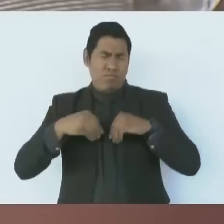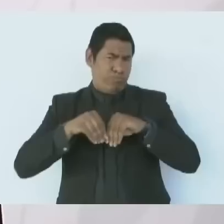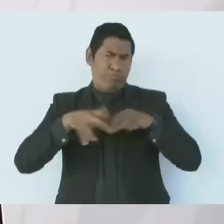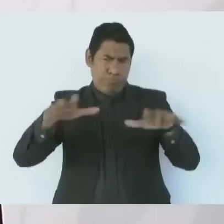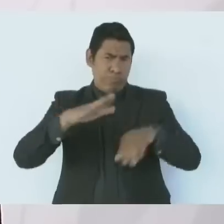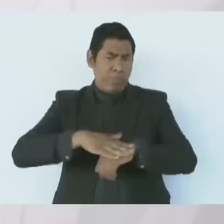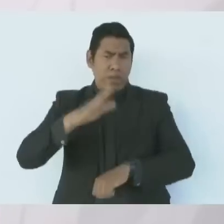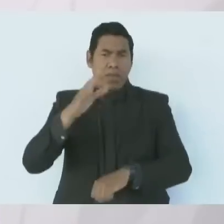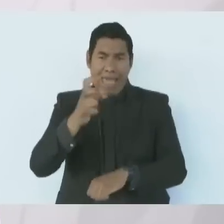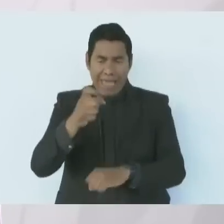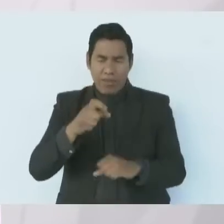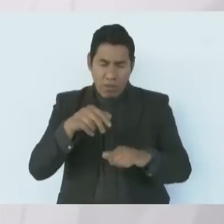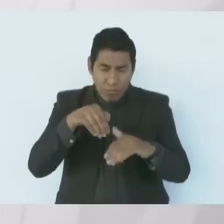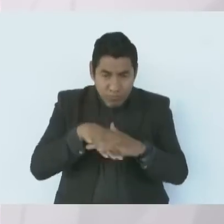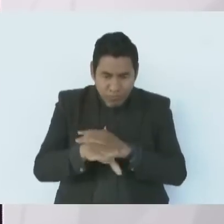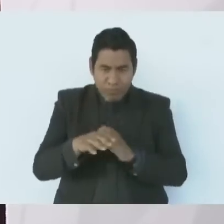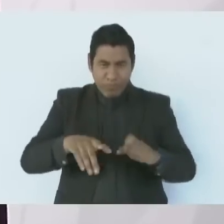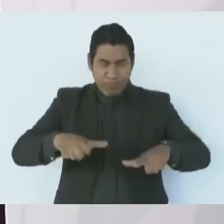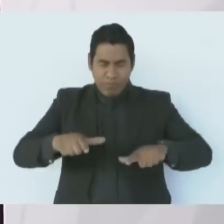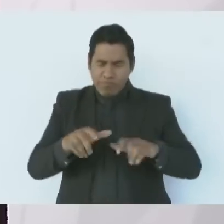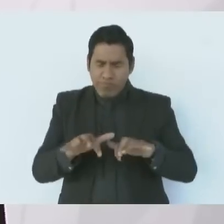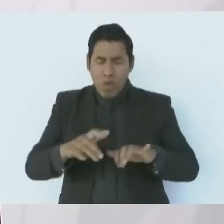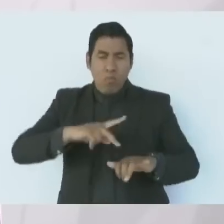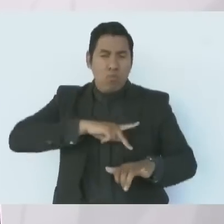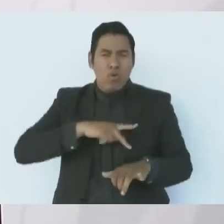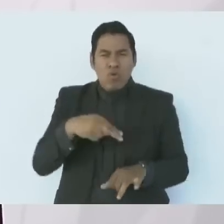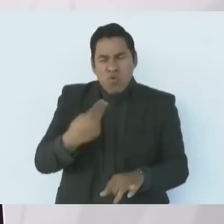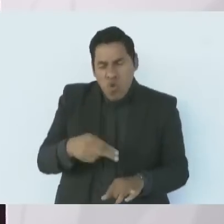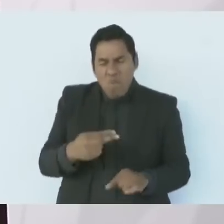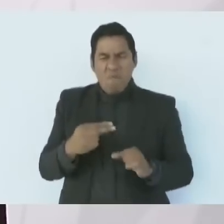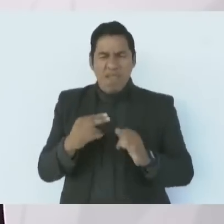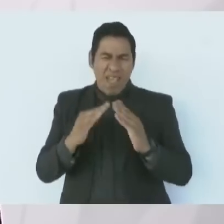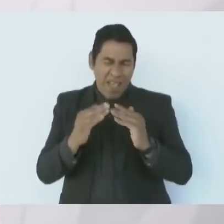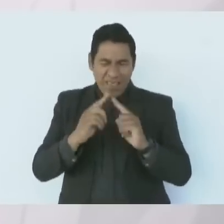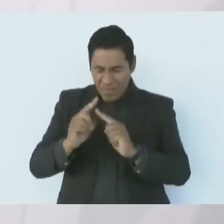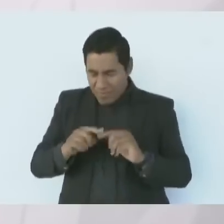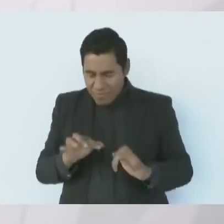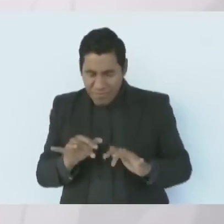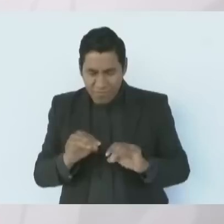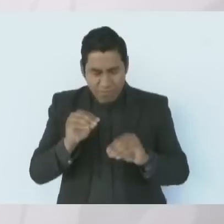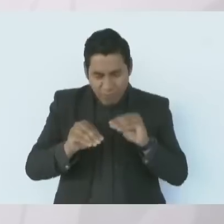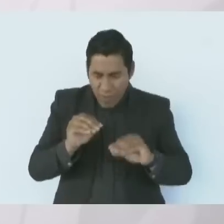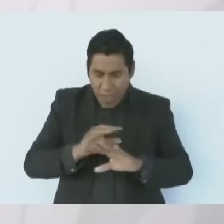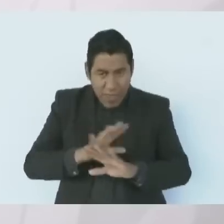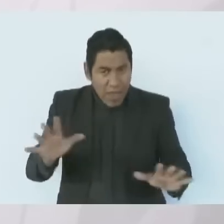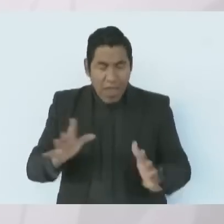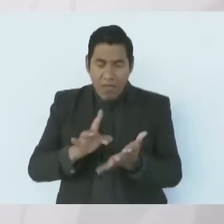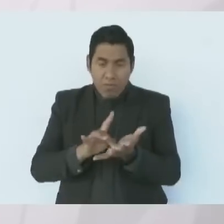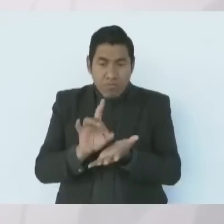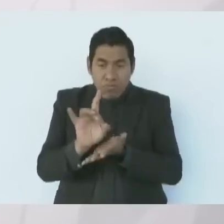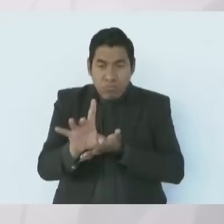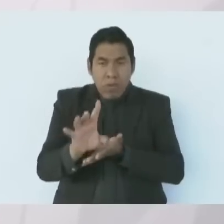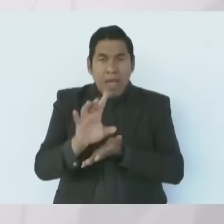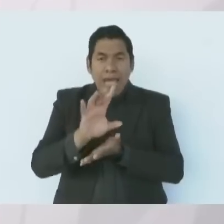en línea van a poderse registrar y con eso se van a se van se van a poder registrar Y a partir